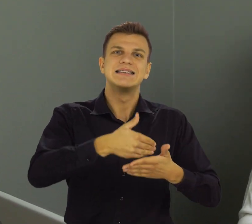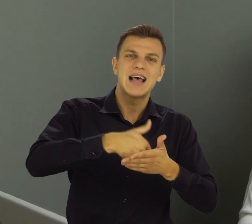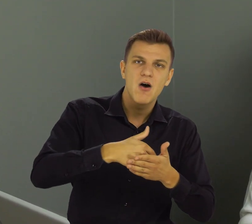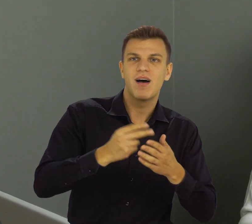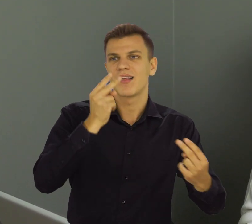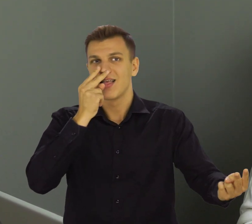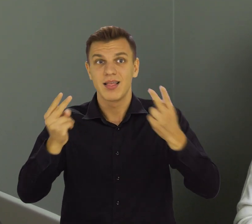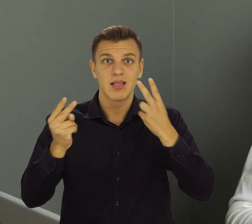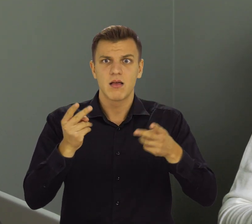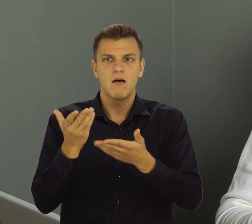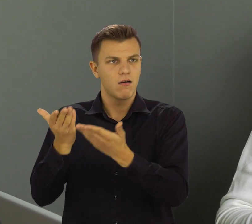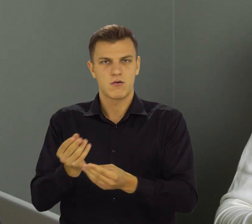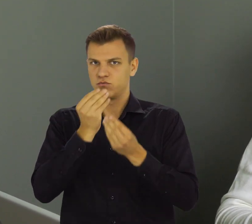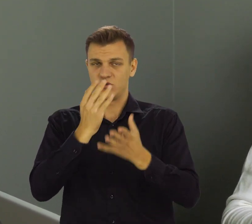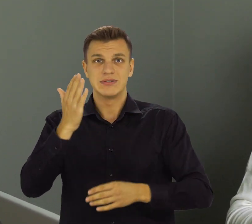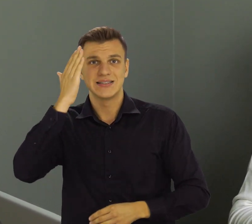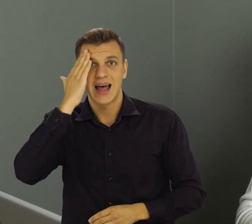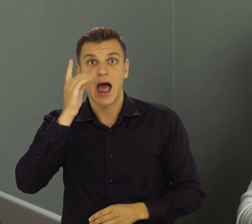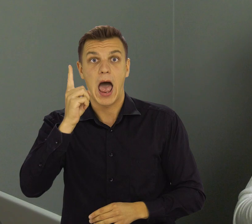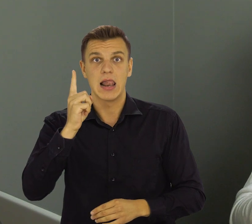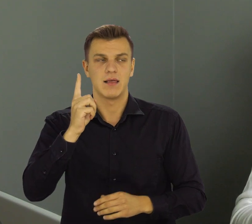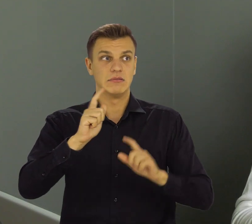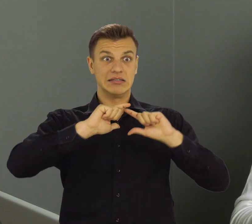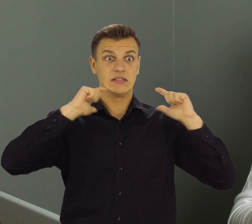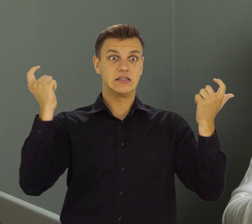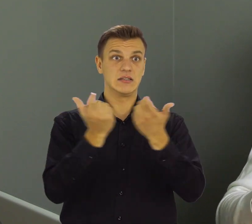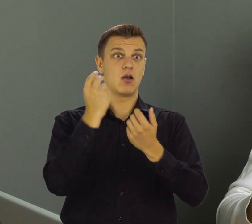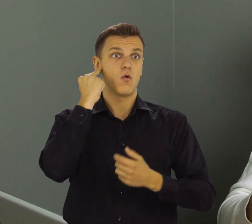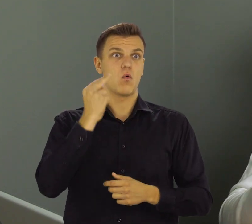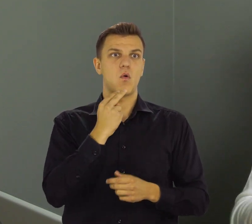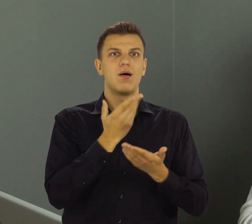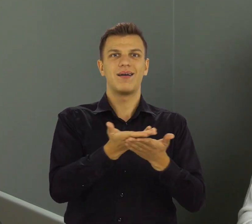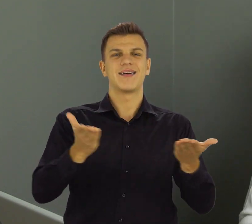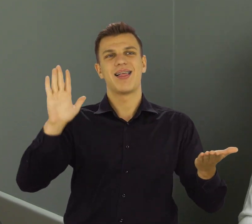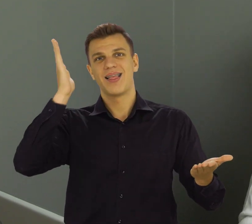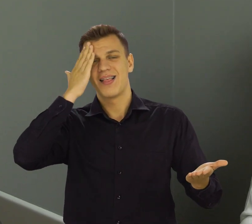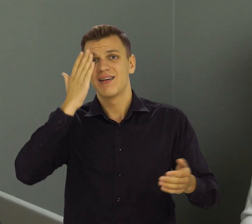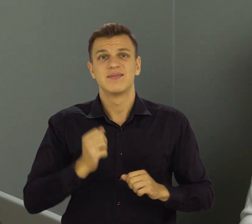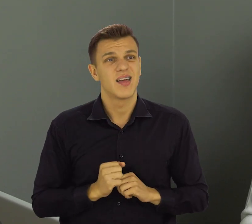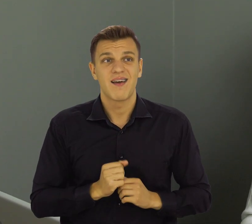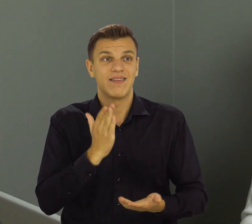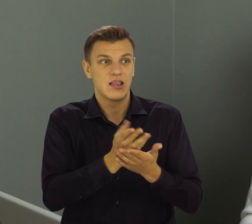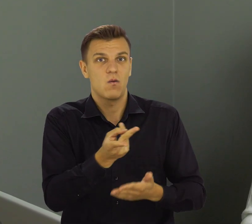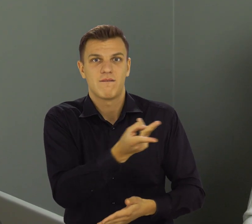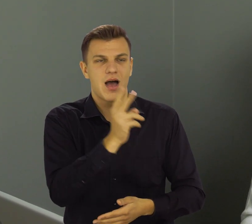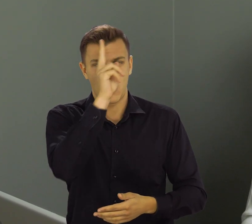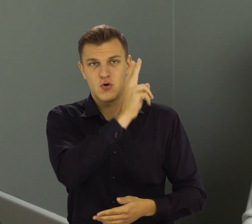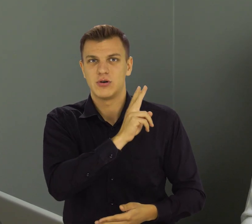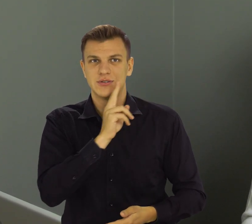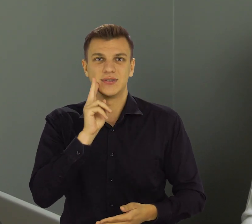Jednak spogląda bardzo mocno na tę kulturę przez pryzmat swoich rodziców, a jak wiemy, każdy jest inny.